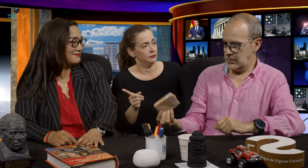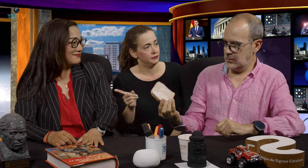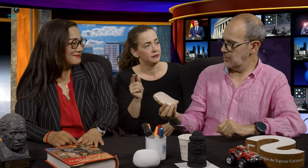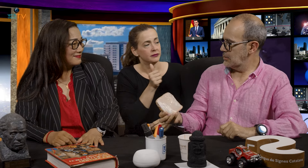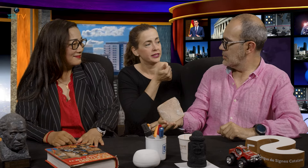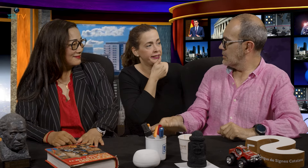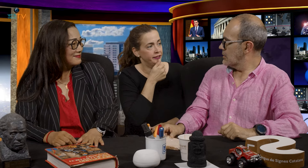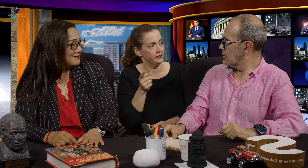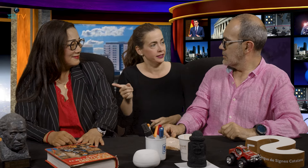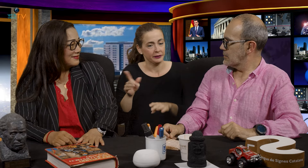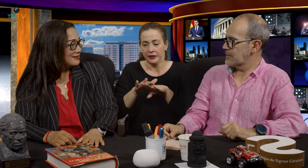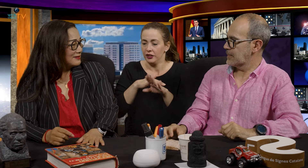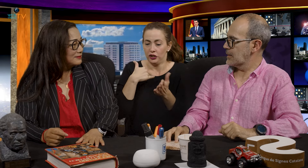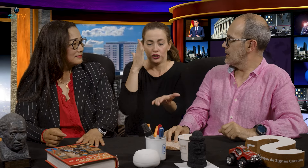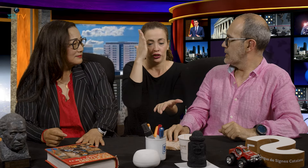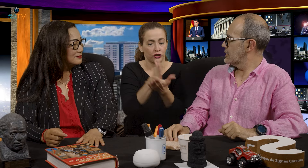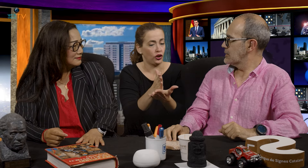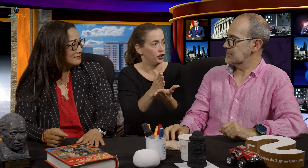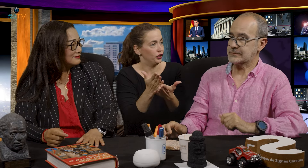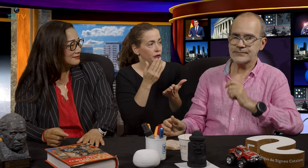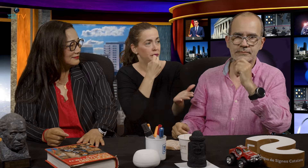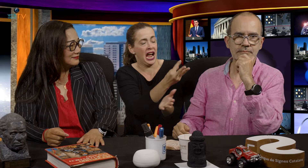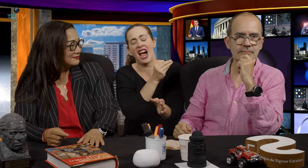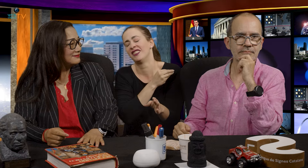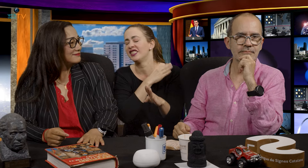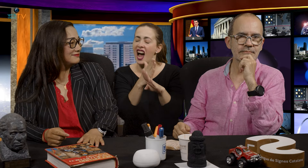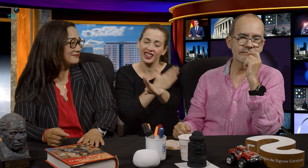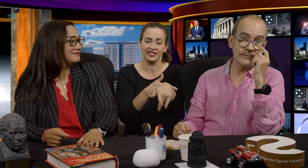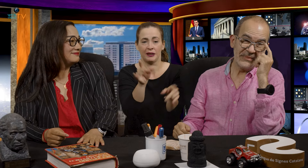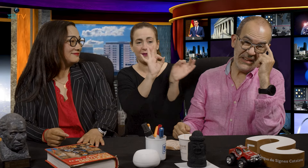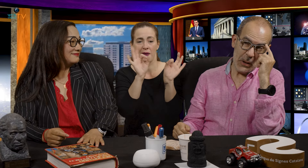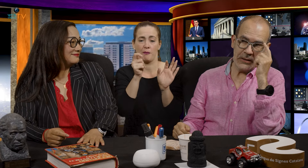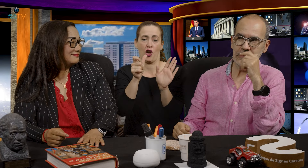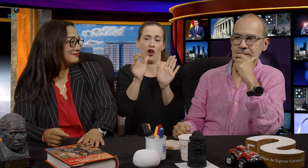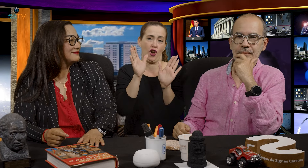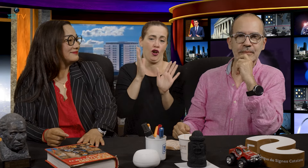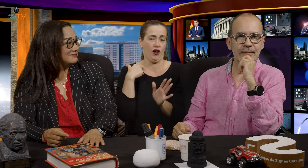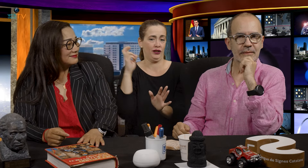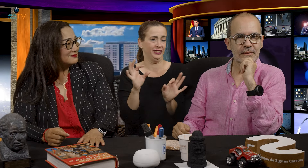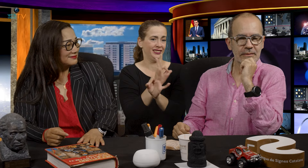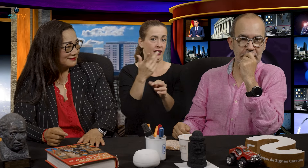¿Quién es ella? Disculpad la interrupción, pero haz el favor de avisarme antes para prepararme